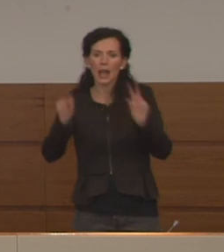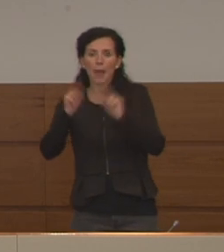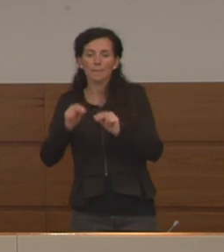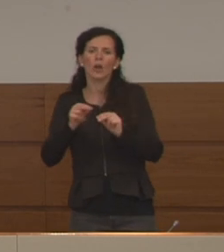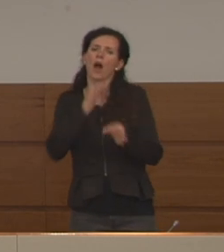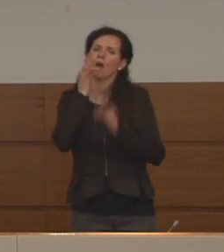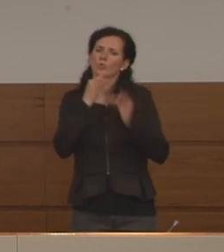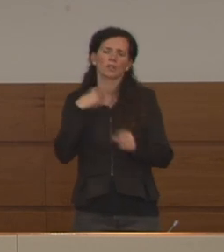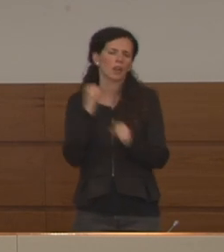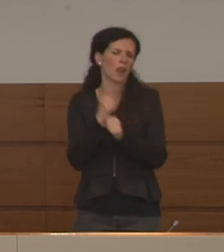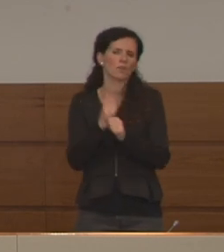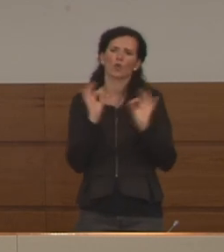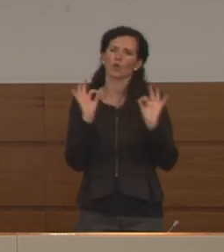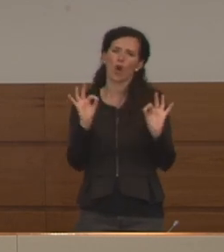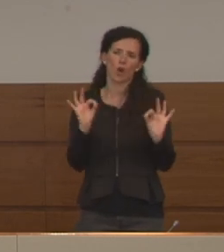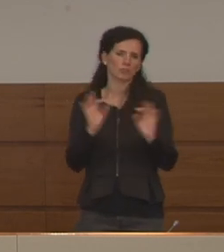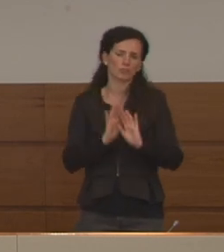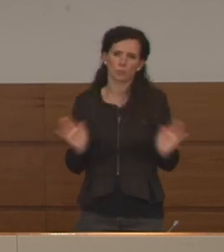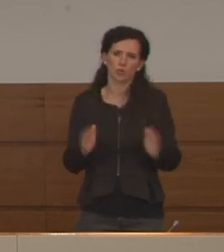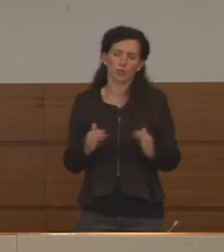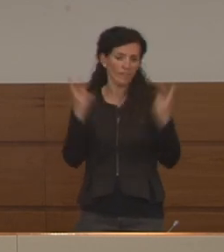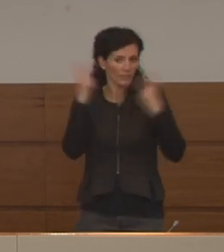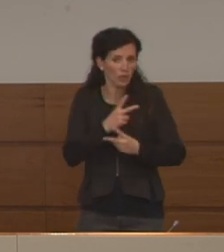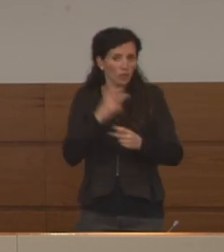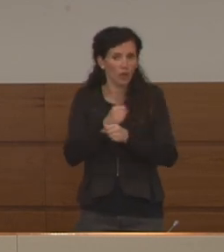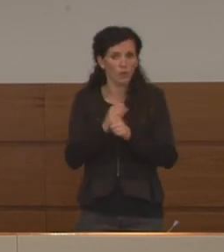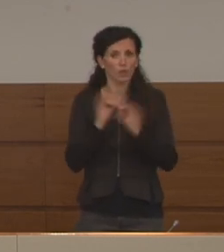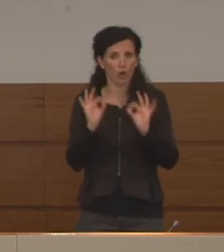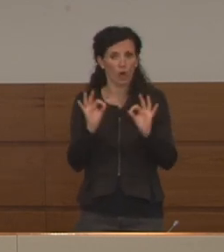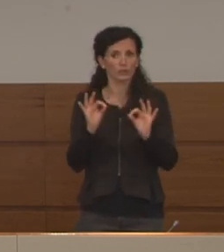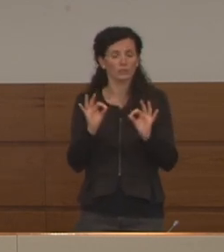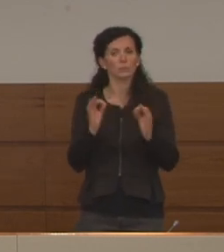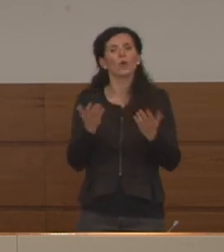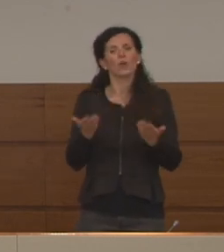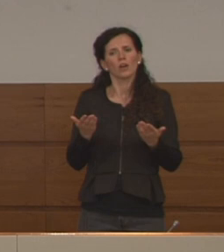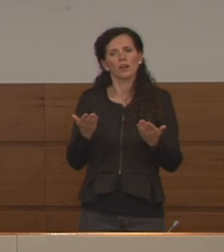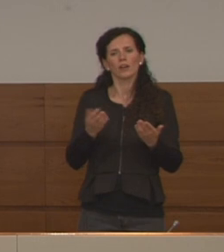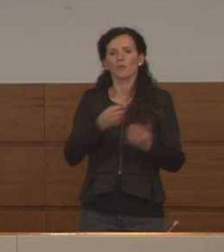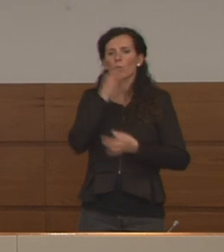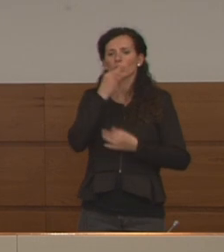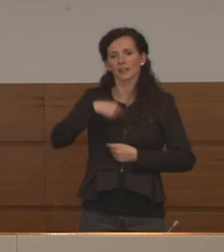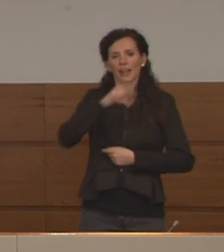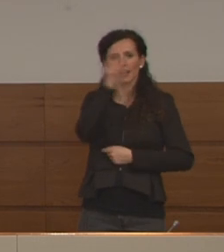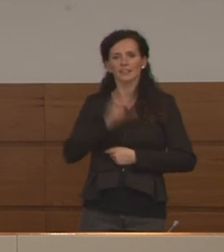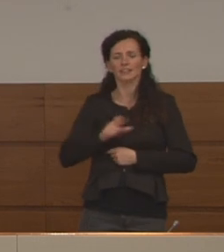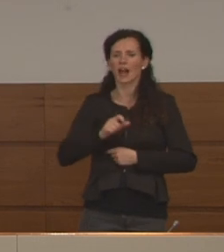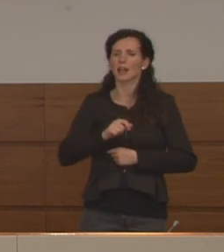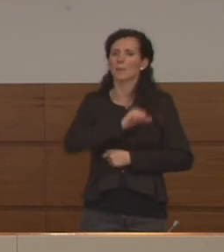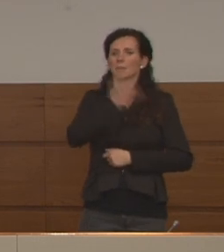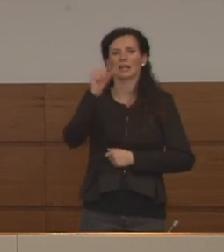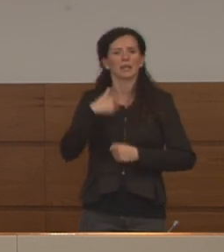lavoro. Veramente un ottimo lavoro. E saremo sicuramente apripista anche su questo versante.